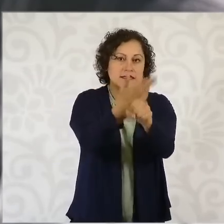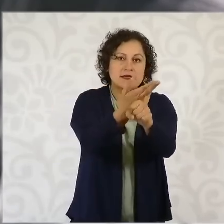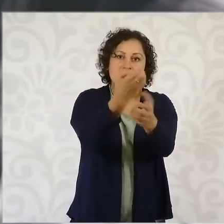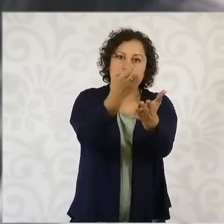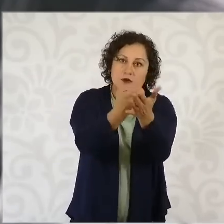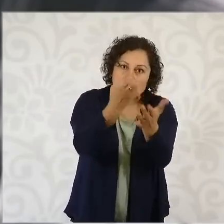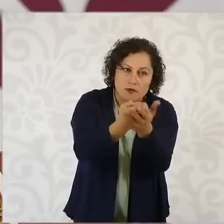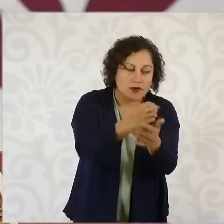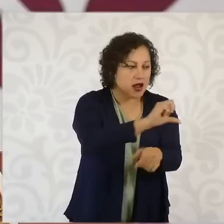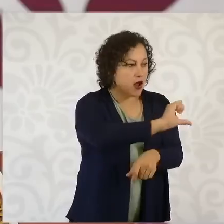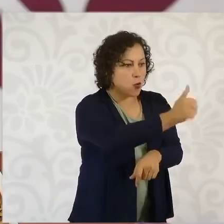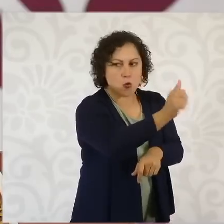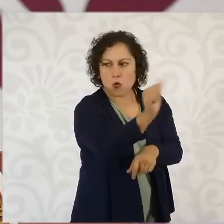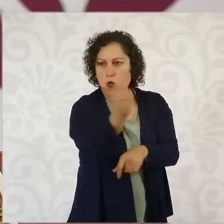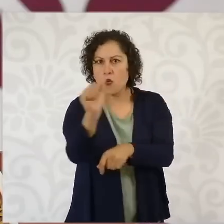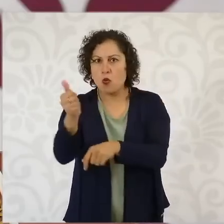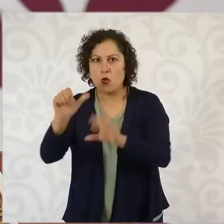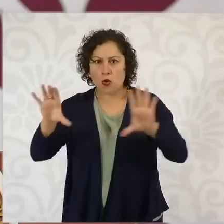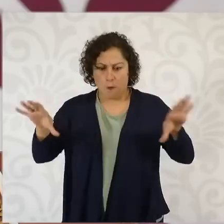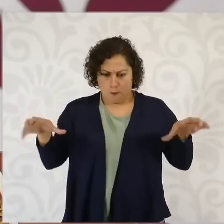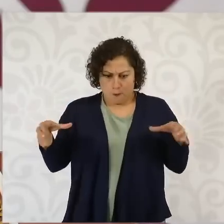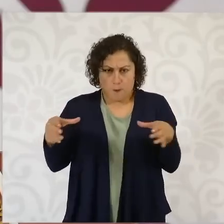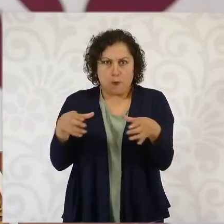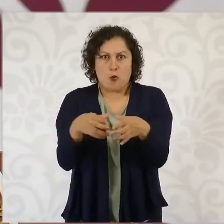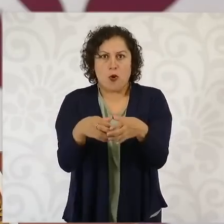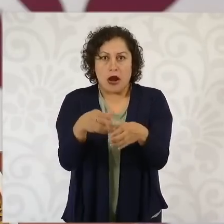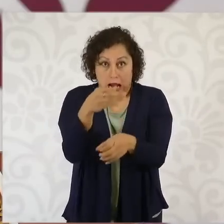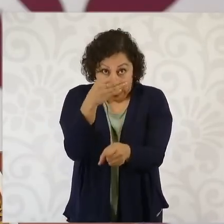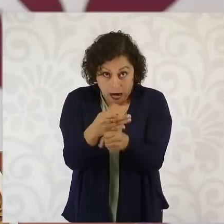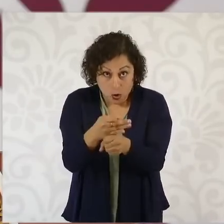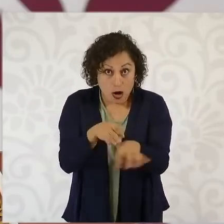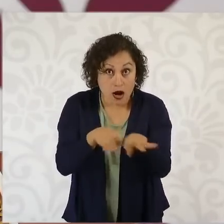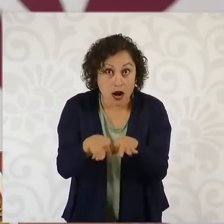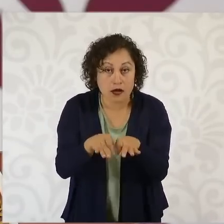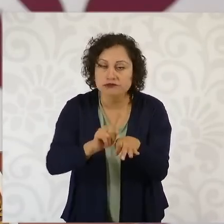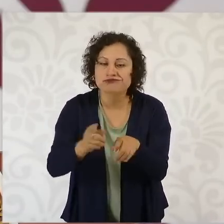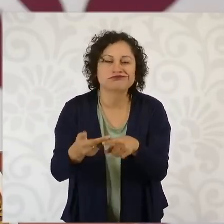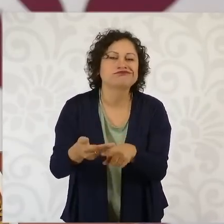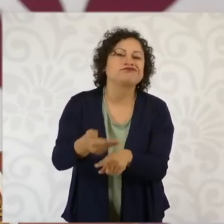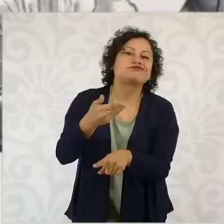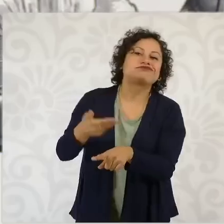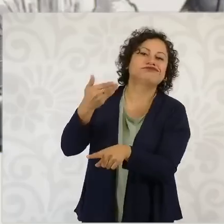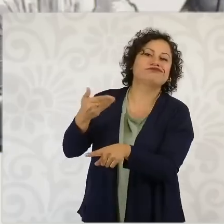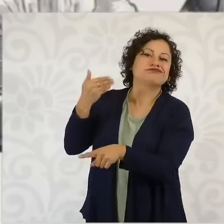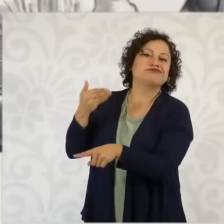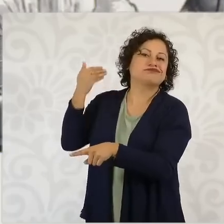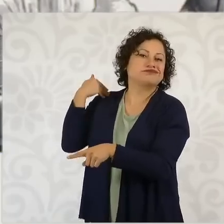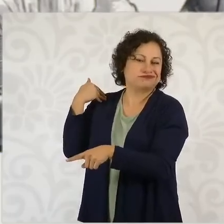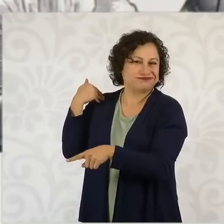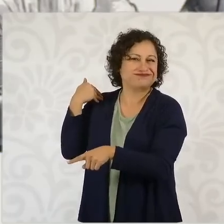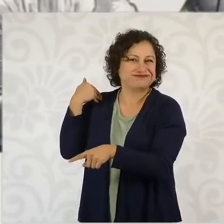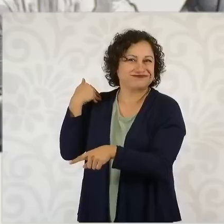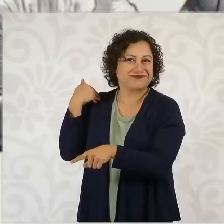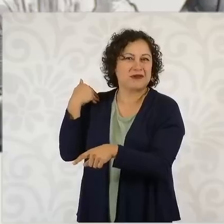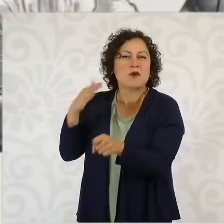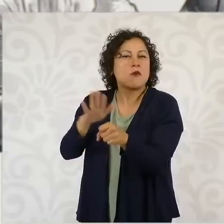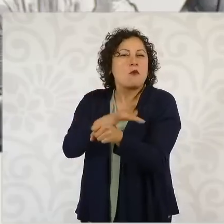en esto desde hace meses porque el tema de las tarifas incluso las anunció el presidente Trump